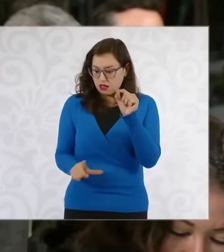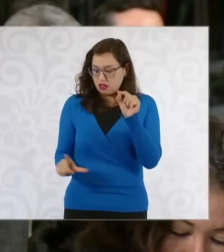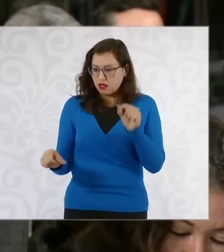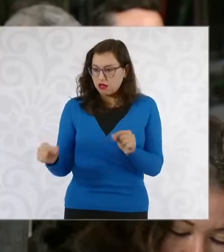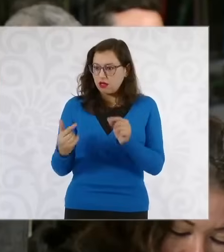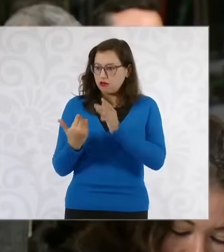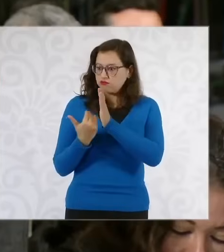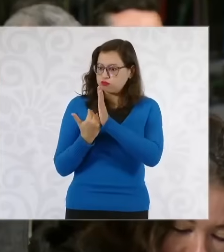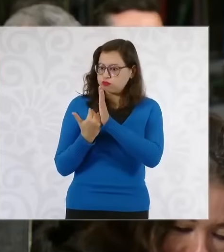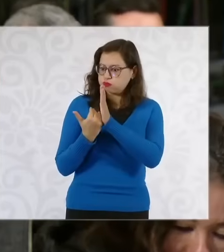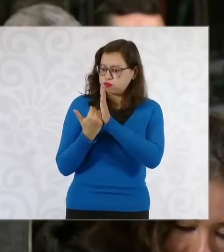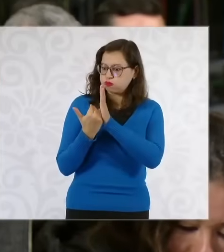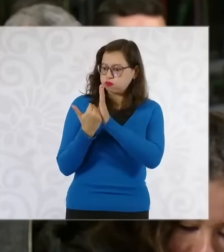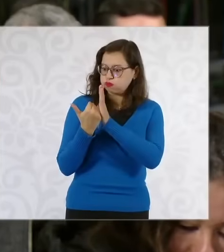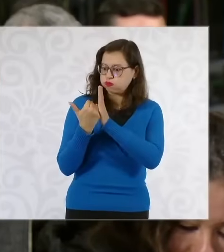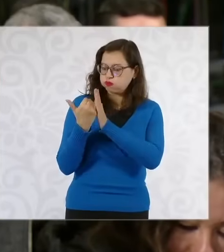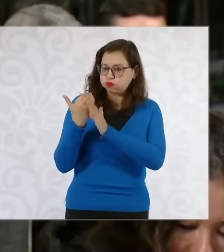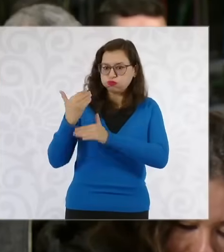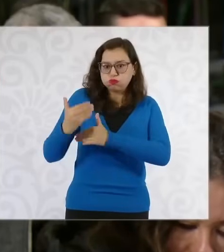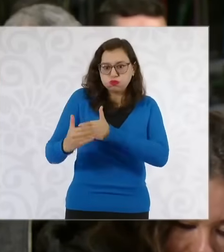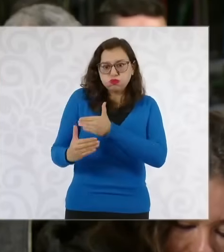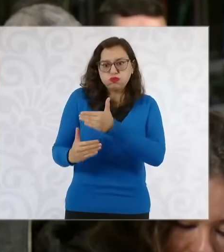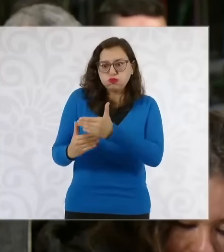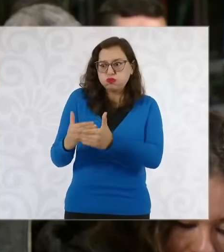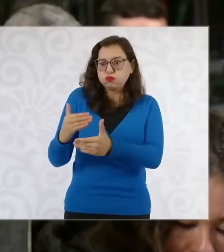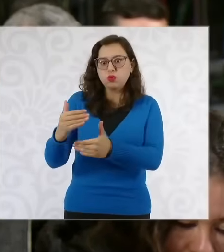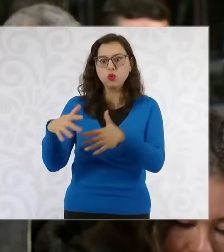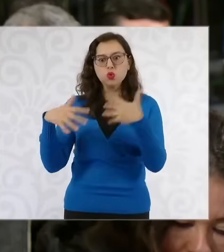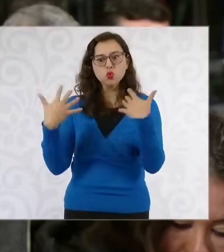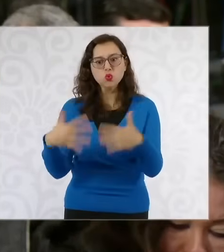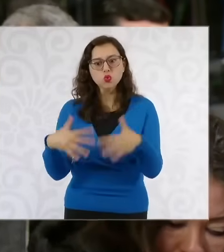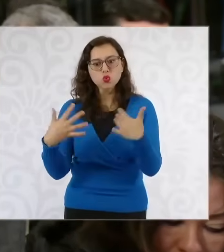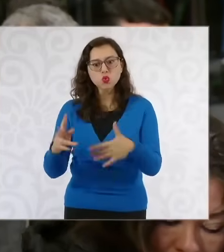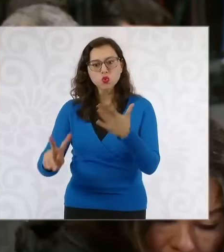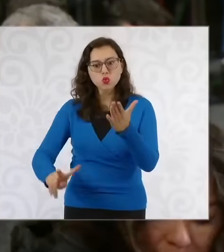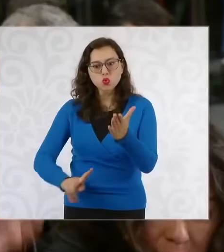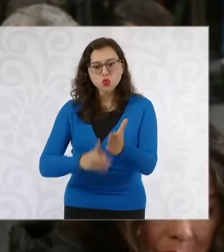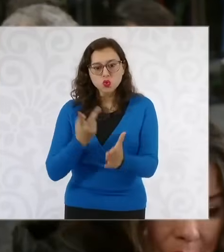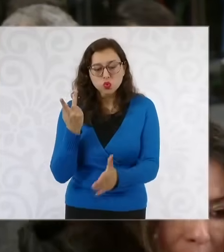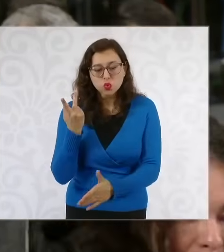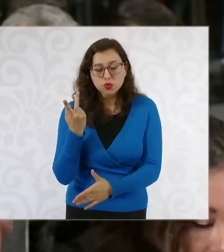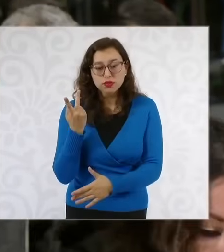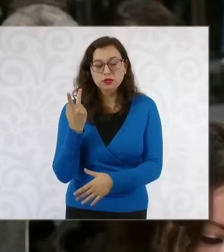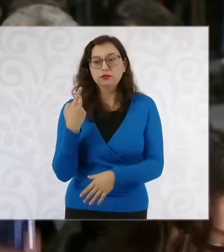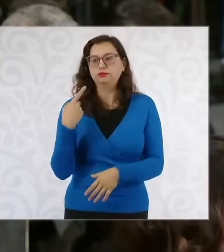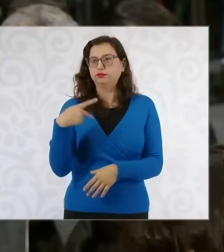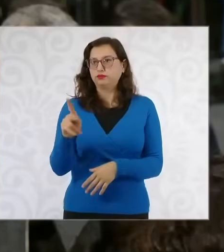años por ejemplo con Miguel de la Madrid con Salinas la industria pesquera la pueraria la